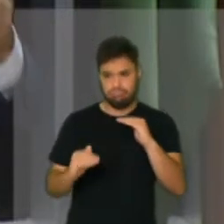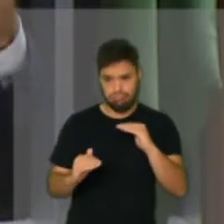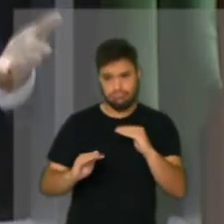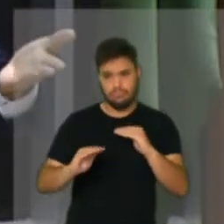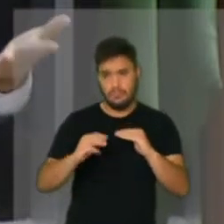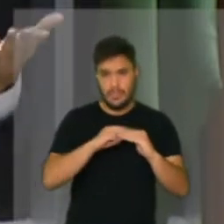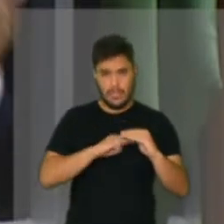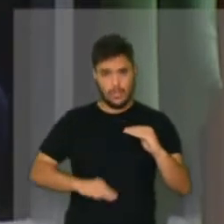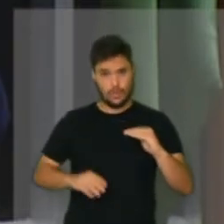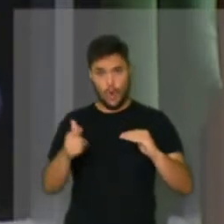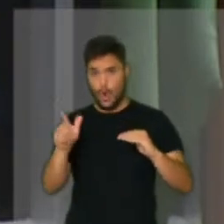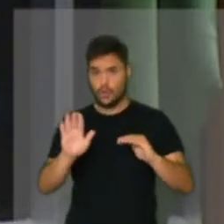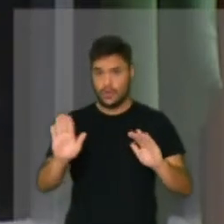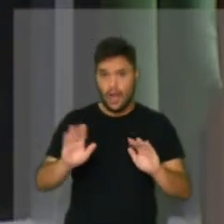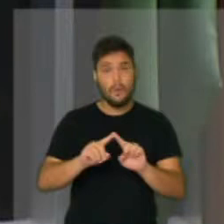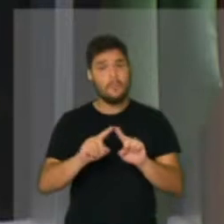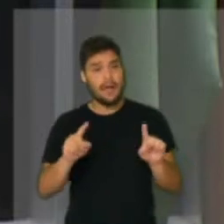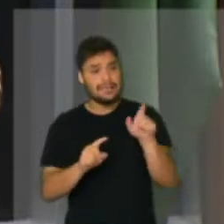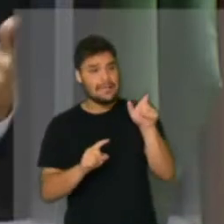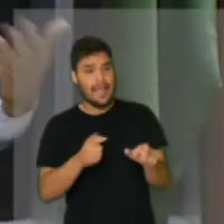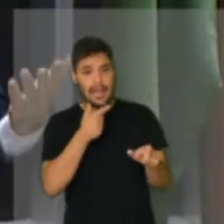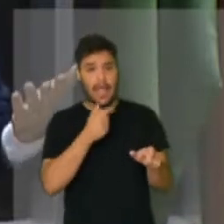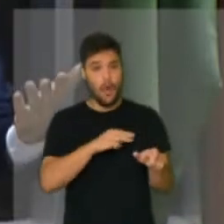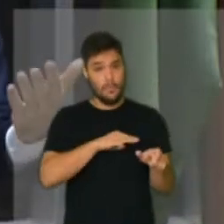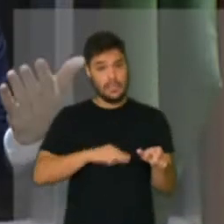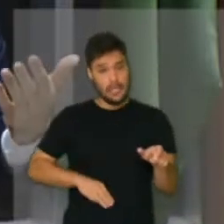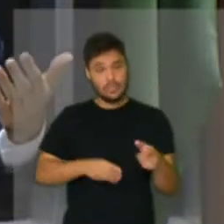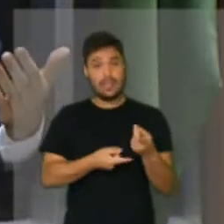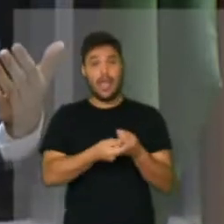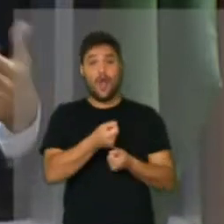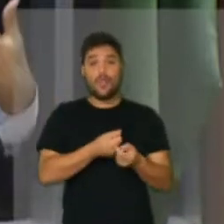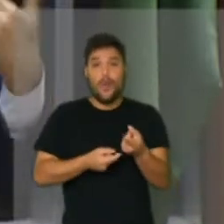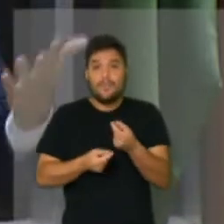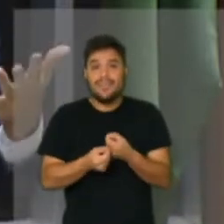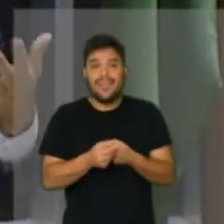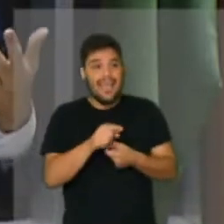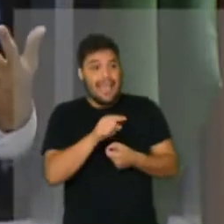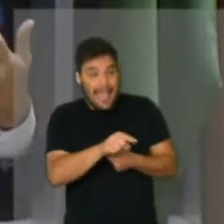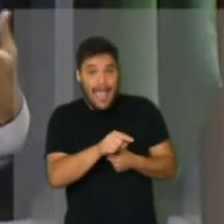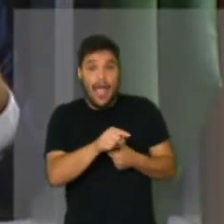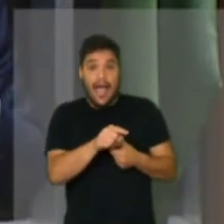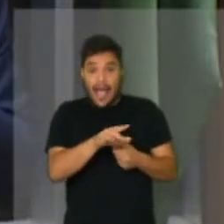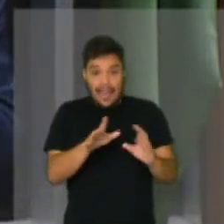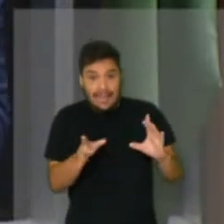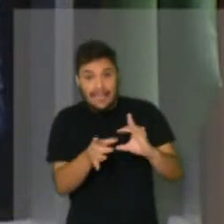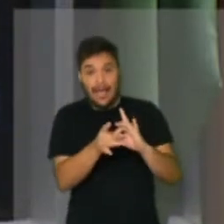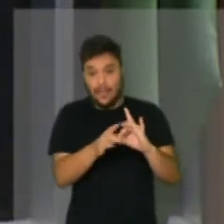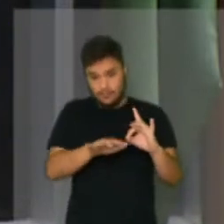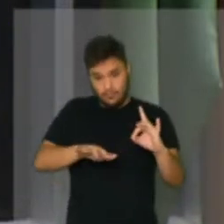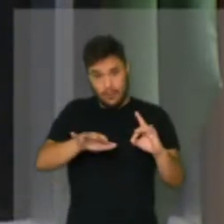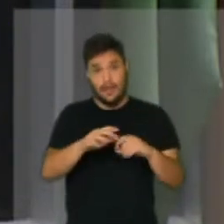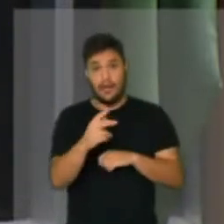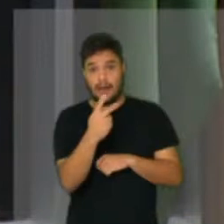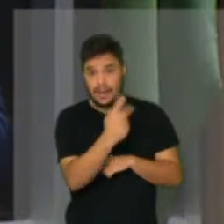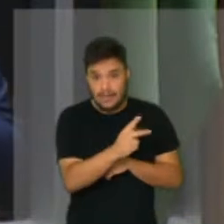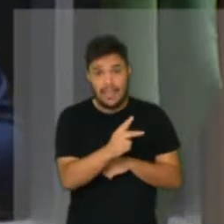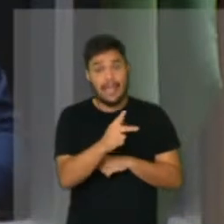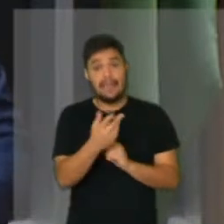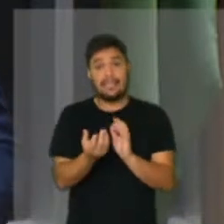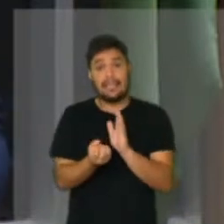MINISTRO DA ECONOMIA. É DA SUA ATITUDE, É DA SUA POLÍTICA QUE SE DETERMINA O PREÇO DO DÓ LAR. E ELE SE BENEFICIA DISSO E NÃO SE